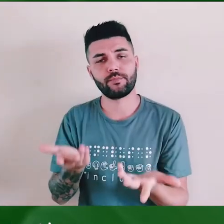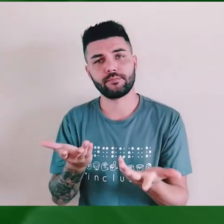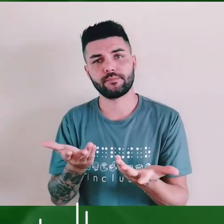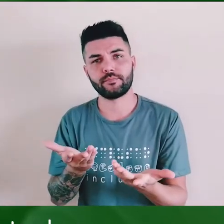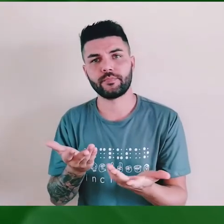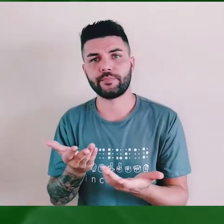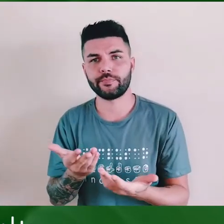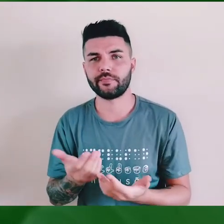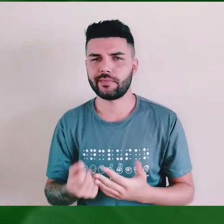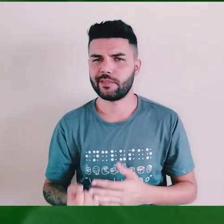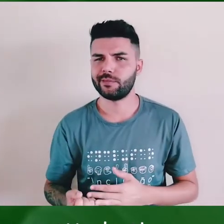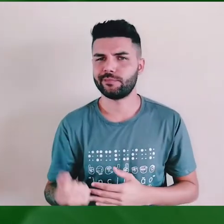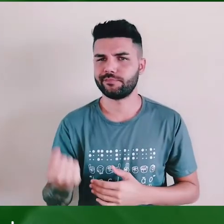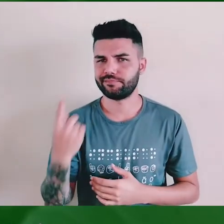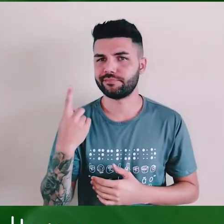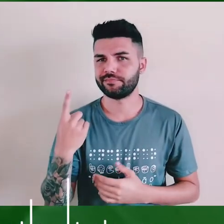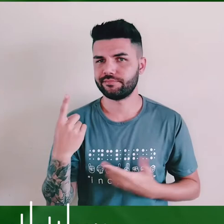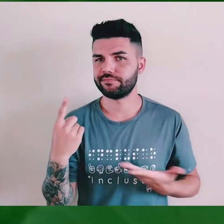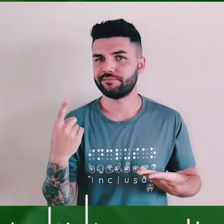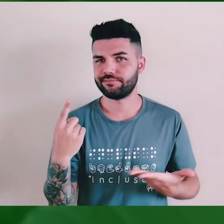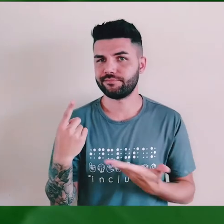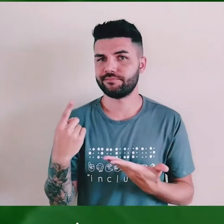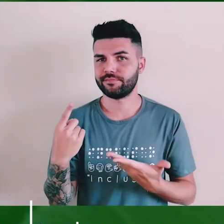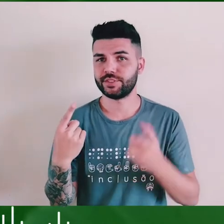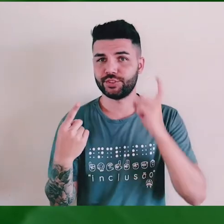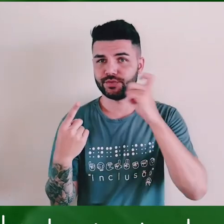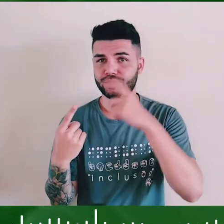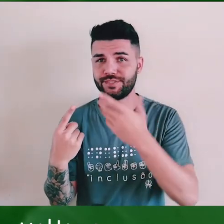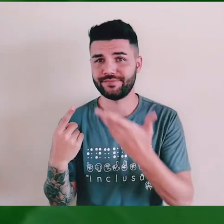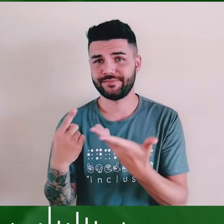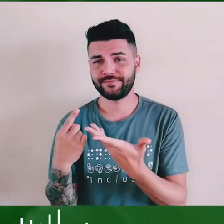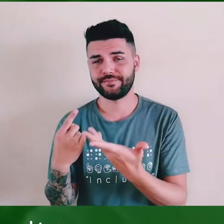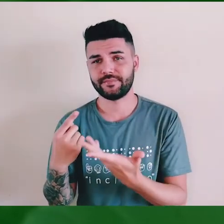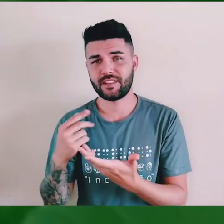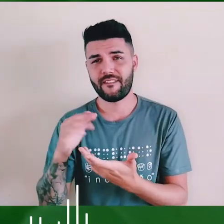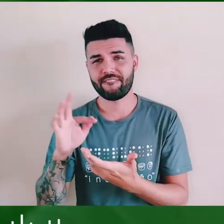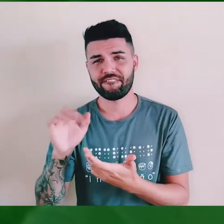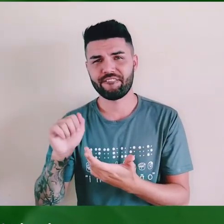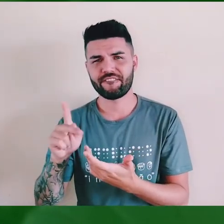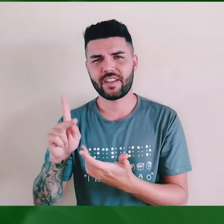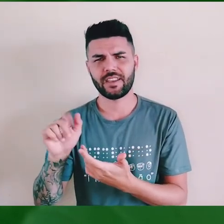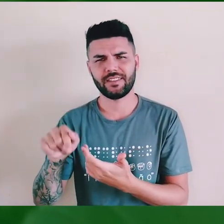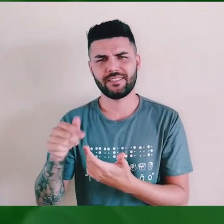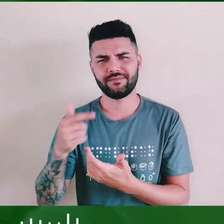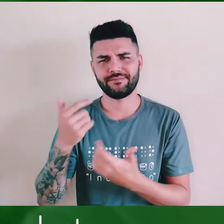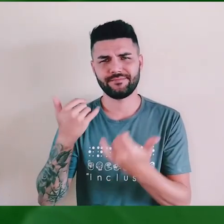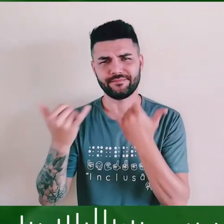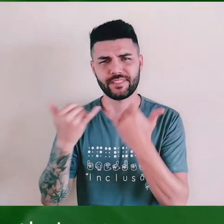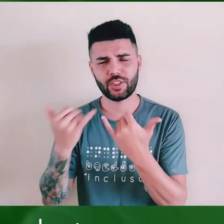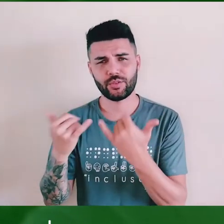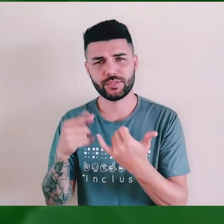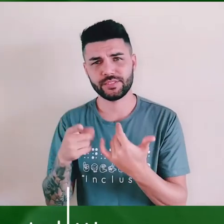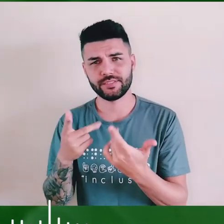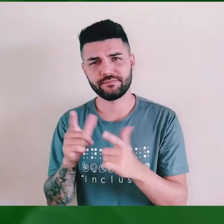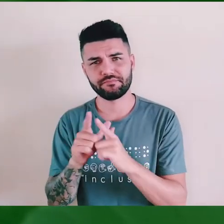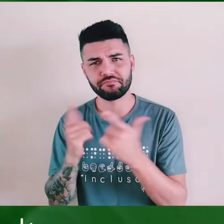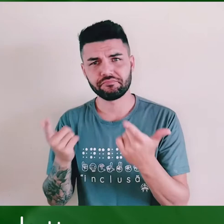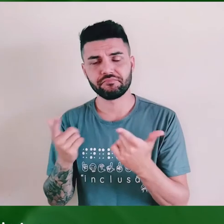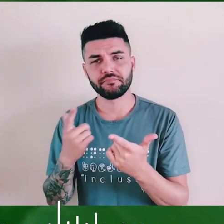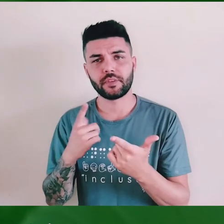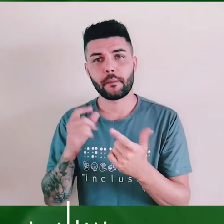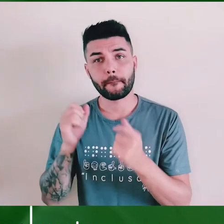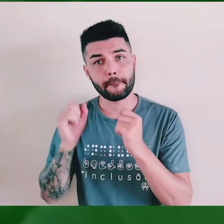As fake news elas estão muito mais perto da gente do que imaginamos, elas estão em